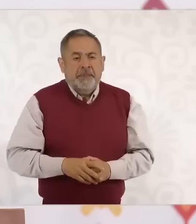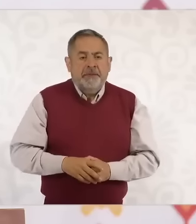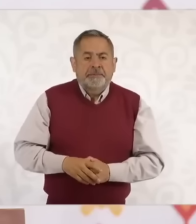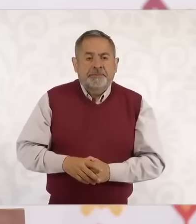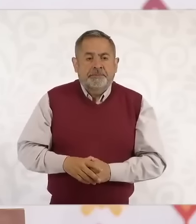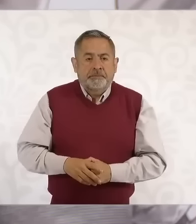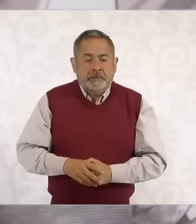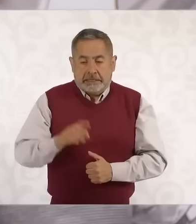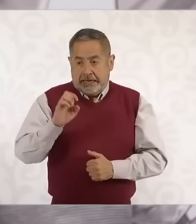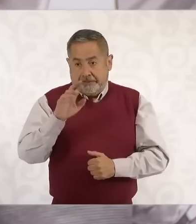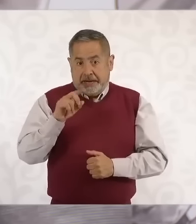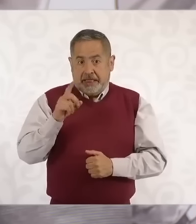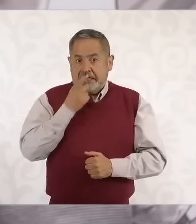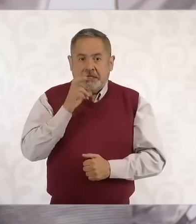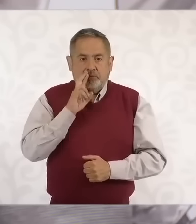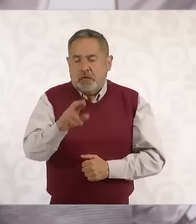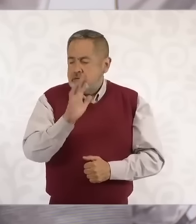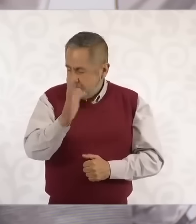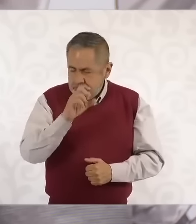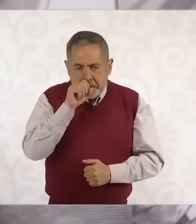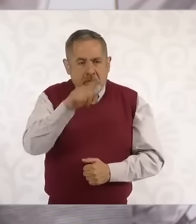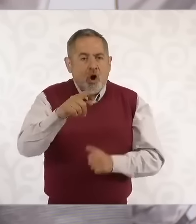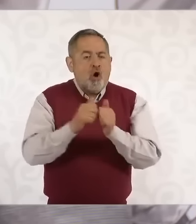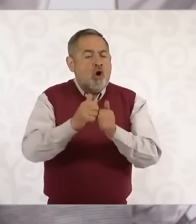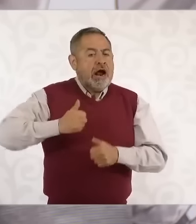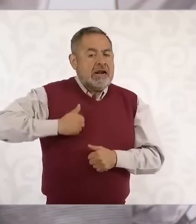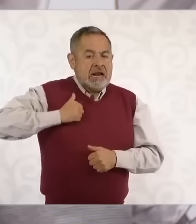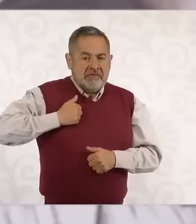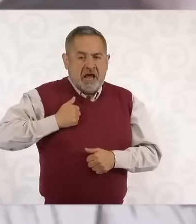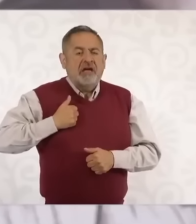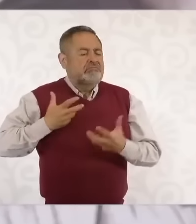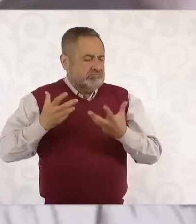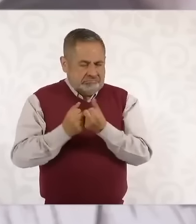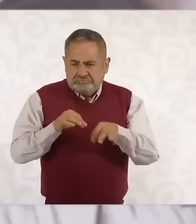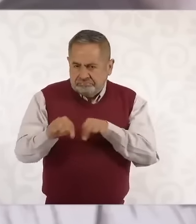y también desarrollando lo que sería bueno, cómo podemos aumentar nuestra correlación,